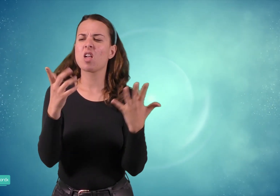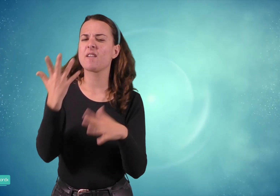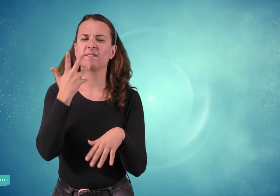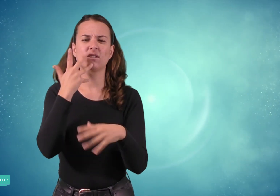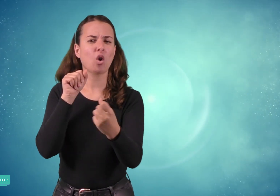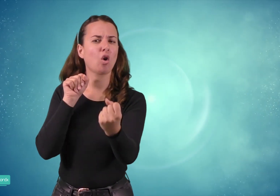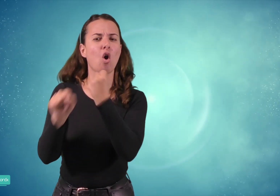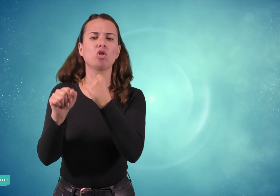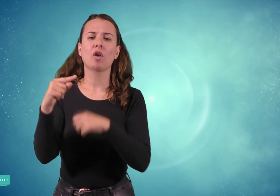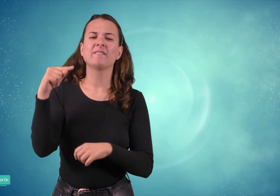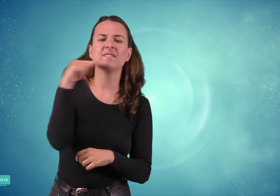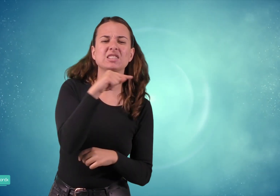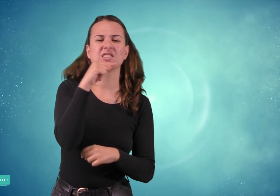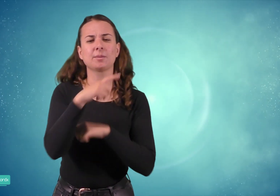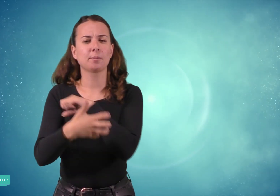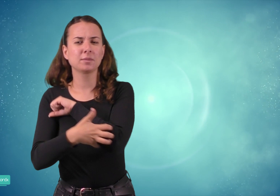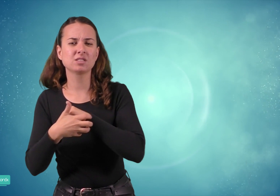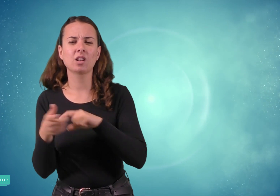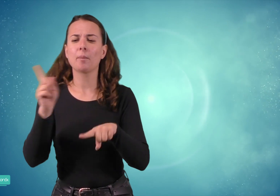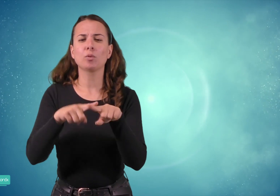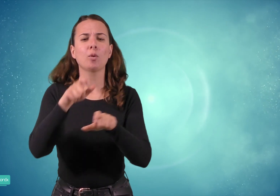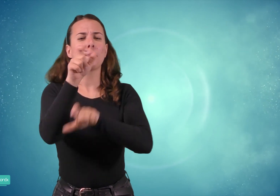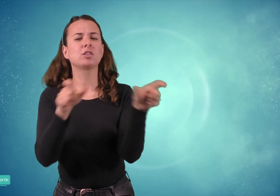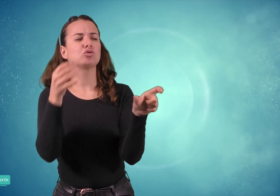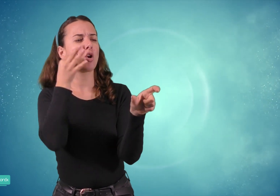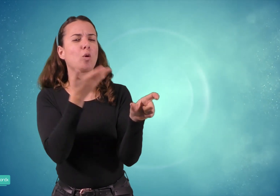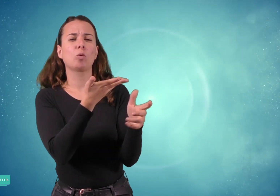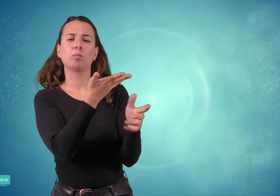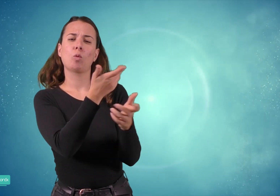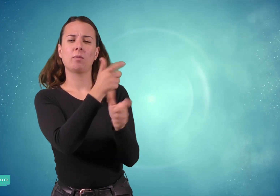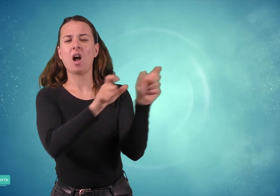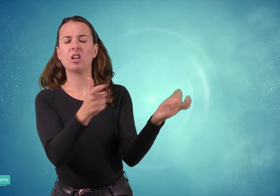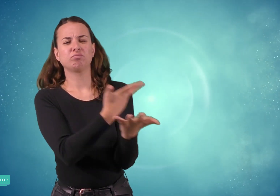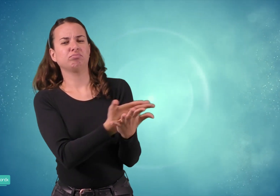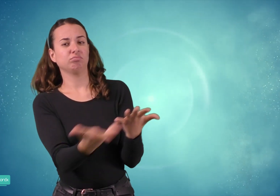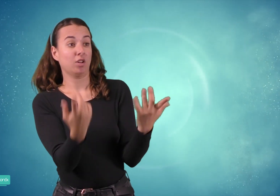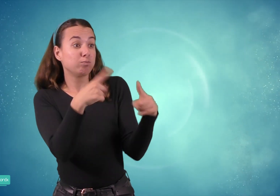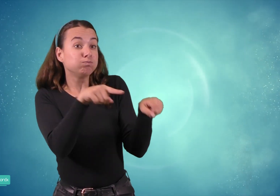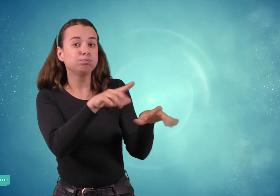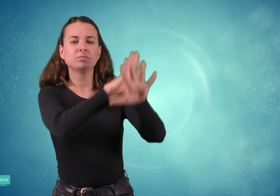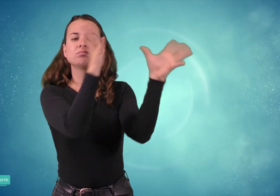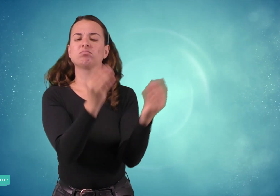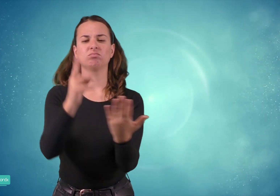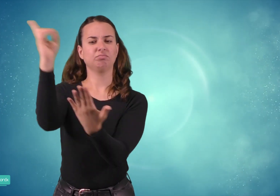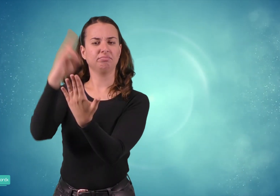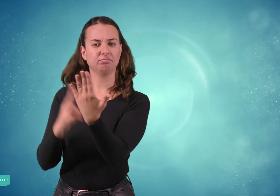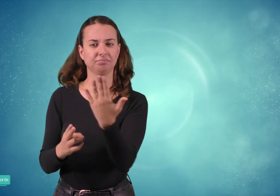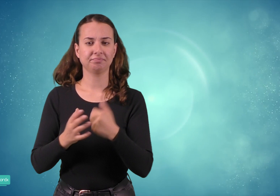le opere sono una chiara denuncia ai vizi, alla miseria e alla grettezza dell’essere umano